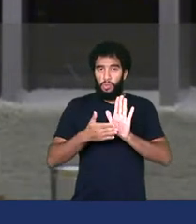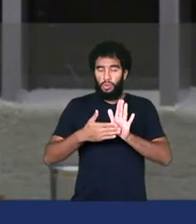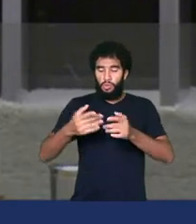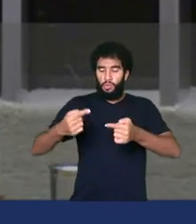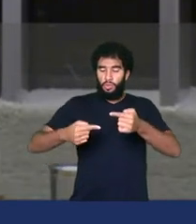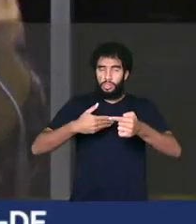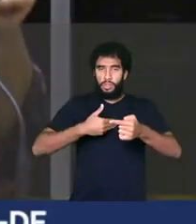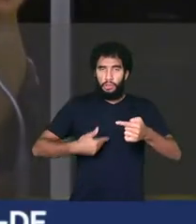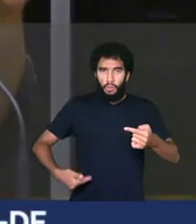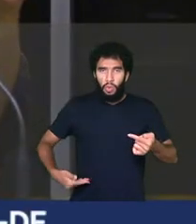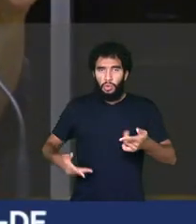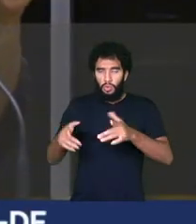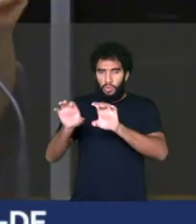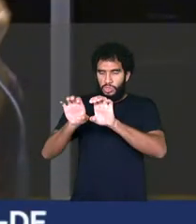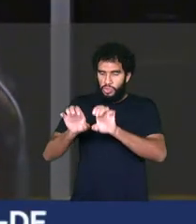CASSINO. O BRASIL TEM QUE TER